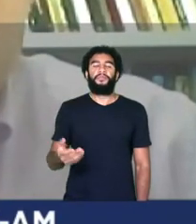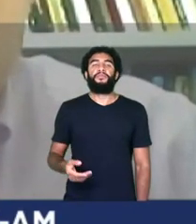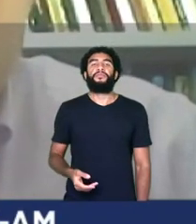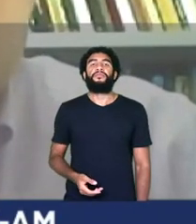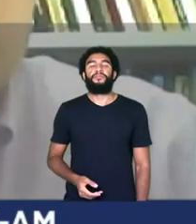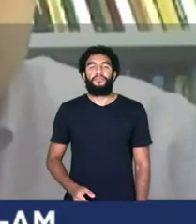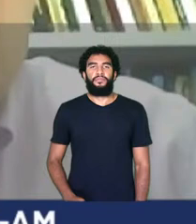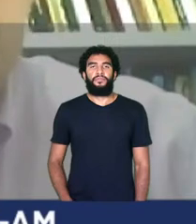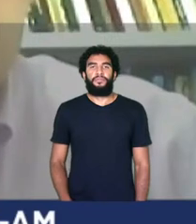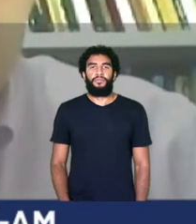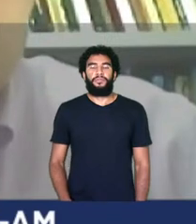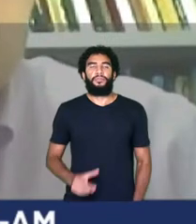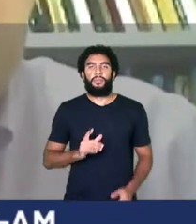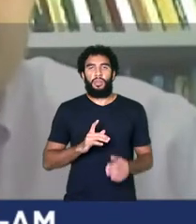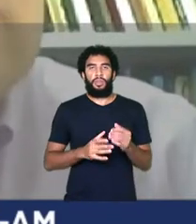JOSÉGUIMARÃES DO PARTIDO DOS TRABALHADORES, PROJETO PARA